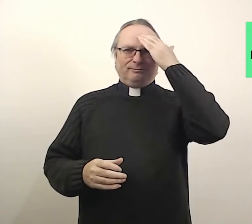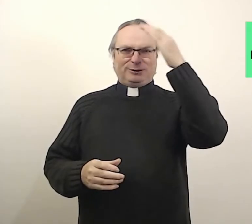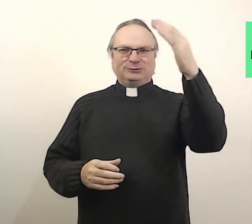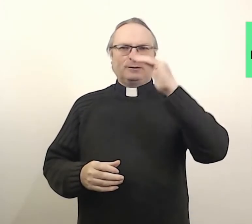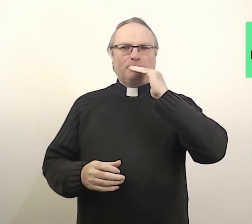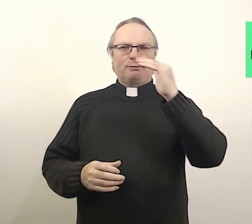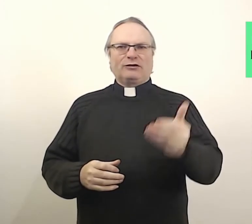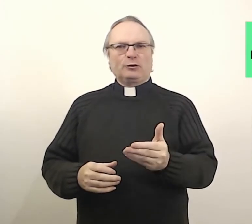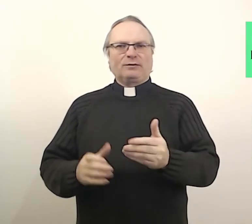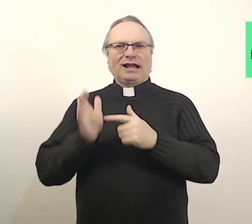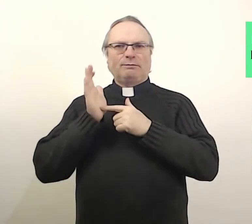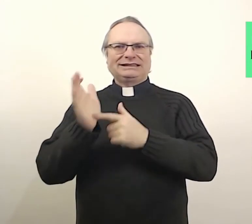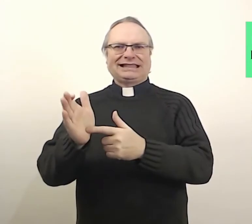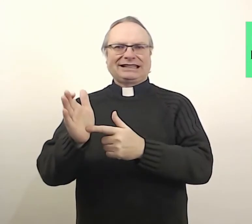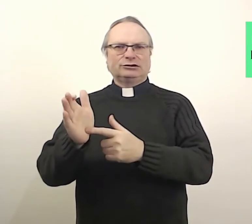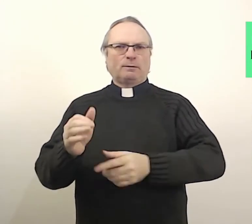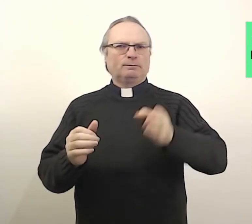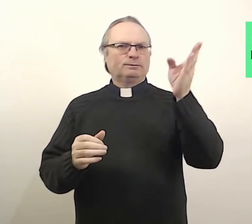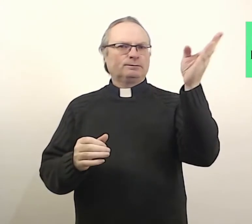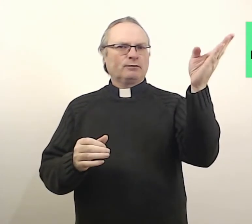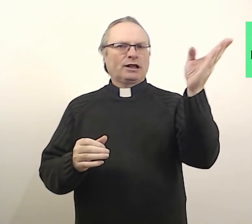Bonjour, bienvenu à la présentation